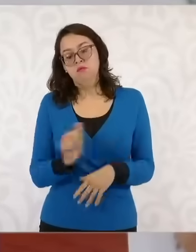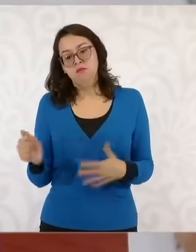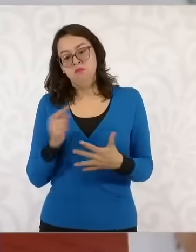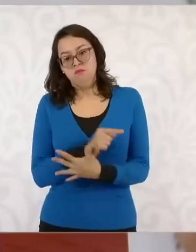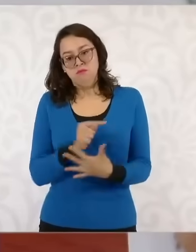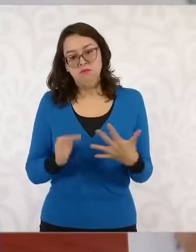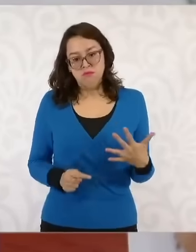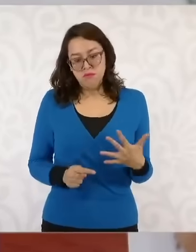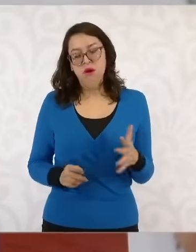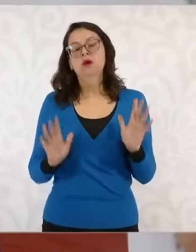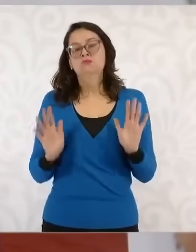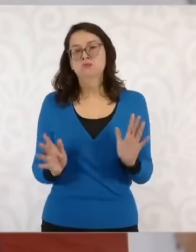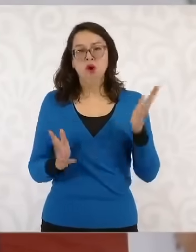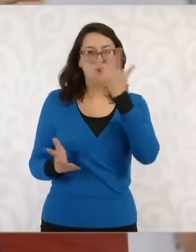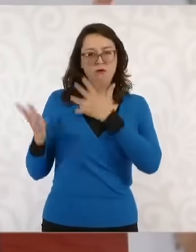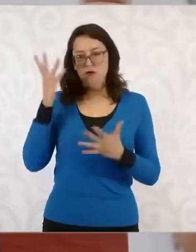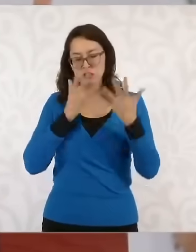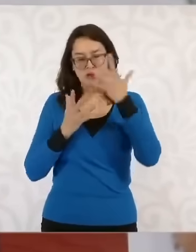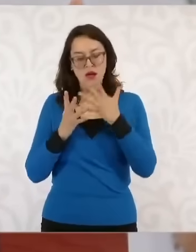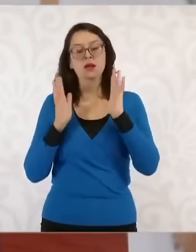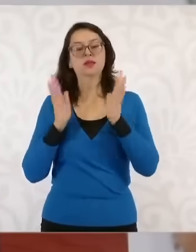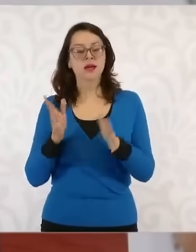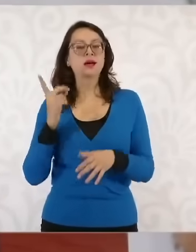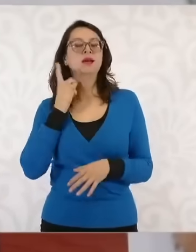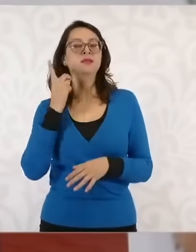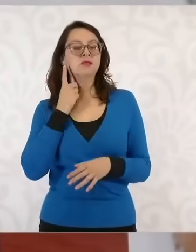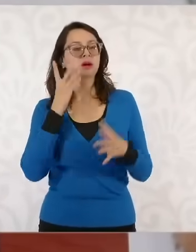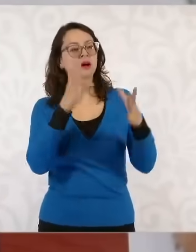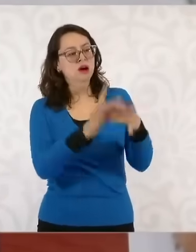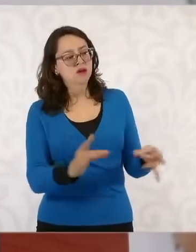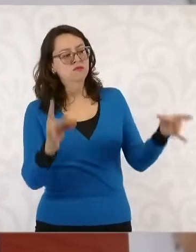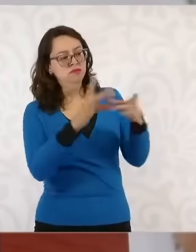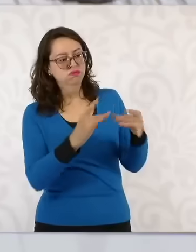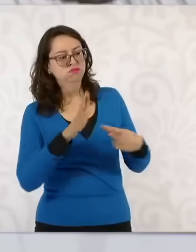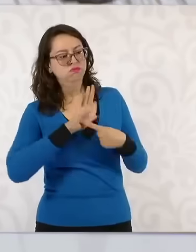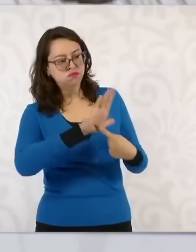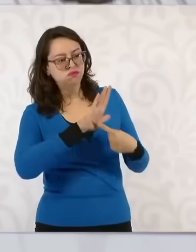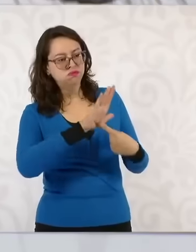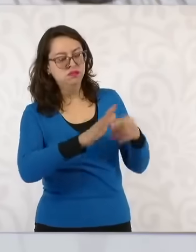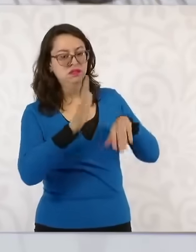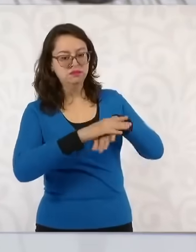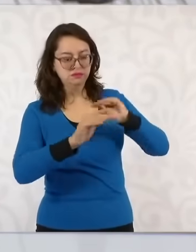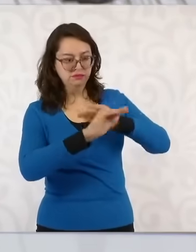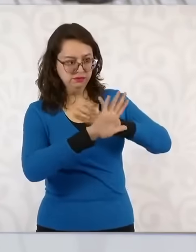estado claros. Ya la Cámara de Diputados está a través de la comisión. resolviendo. La otra muy